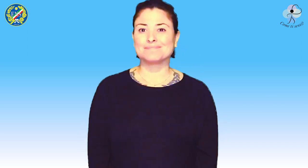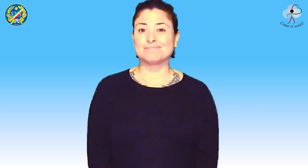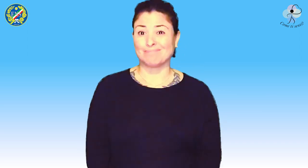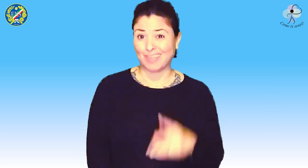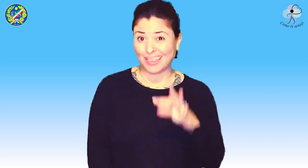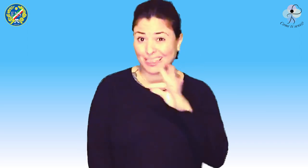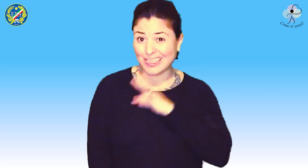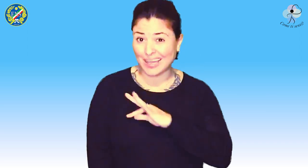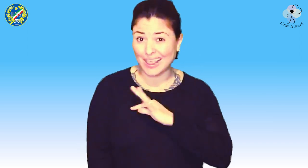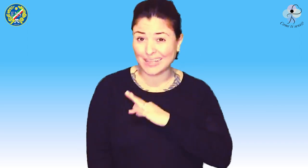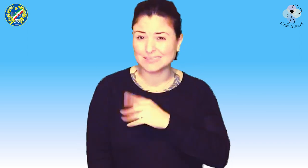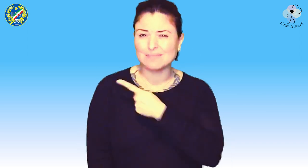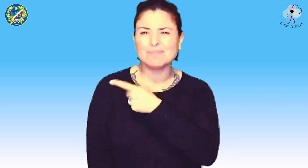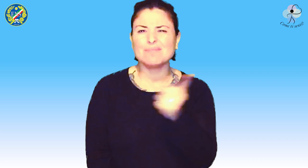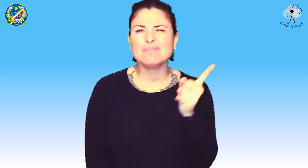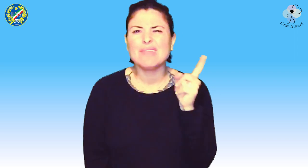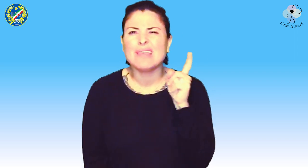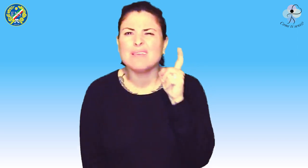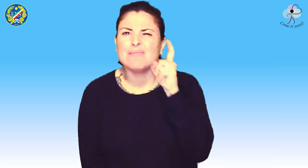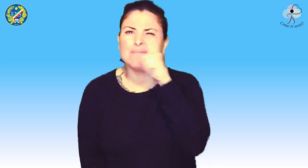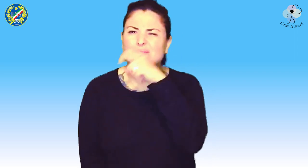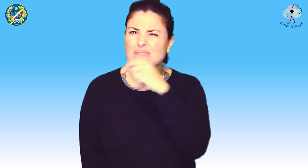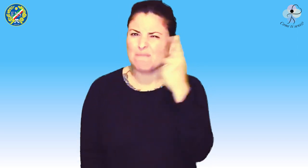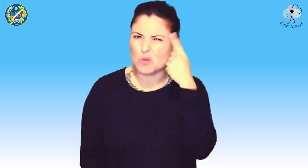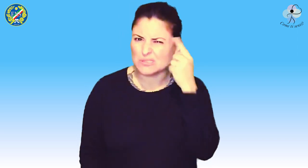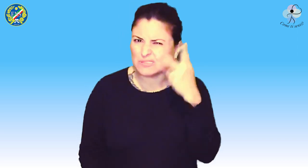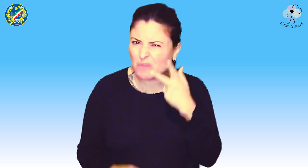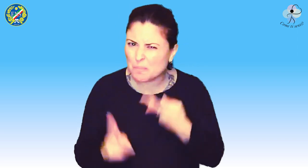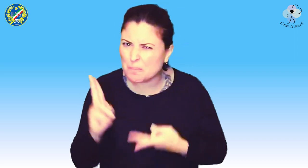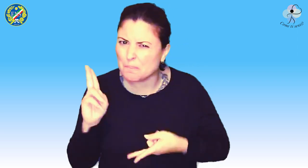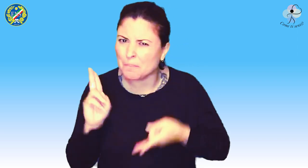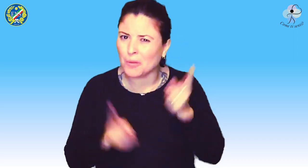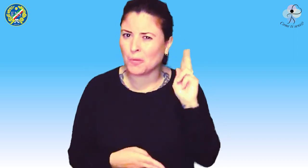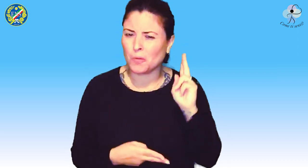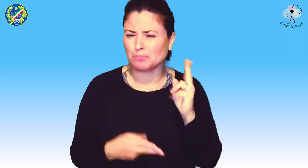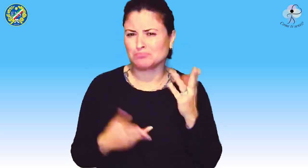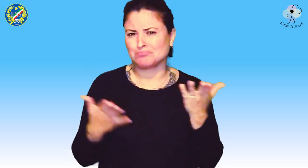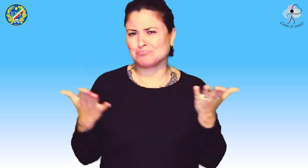Interessante vero? Ne vuoi sapere di più?